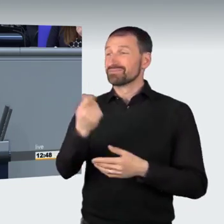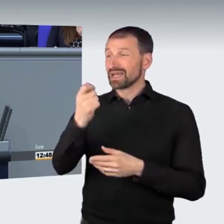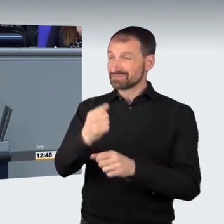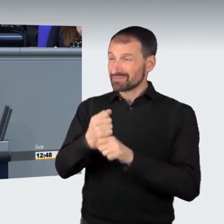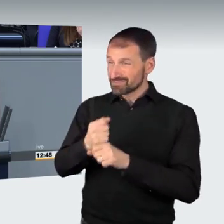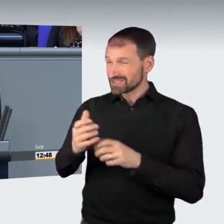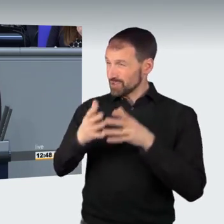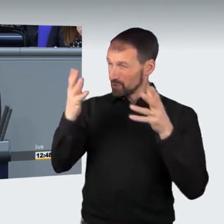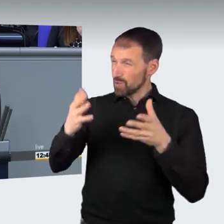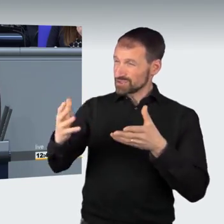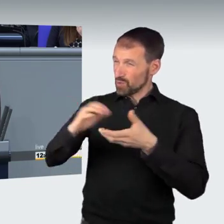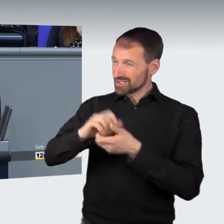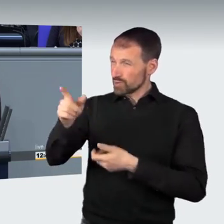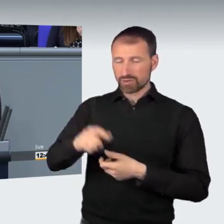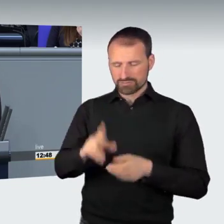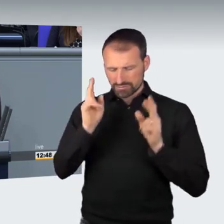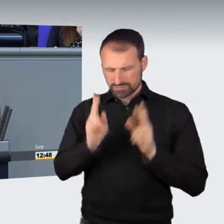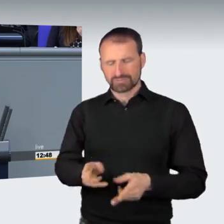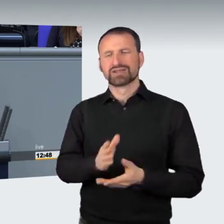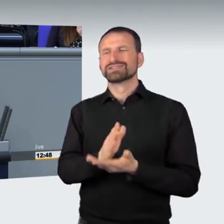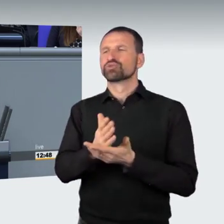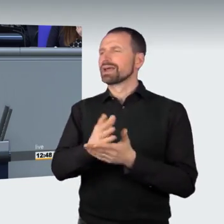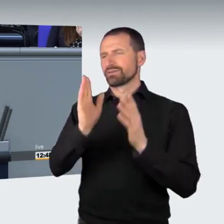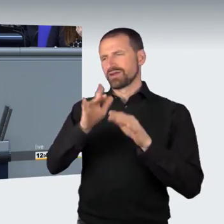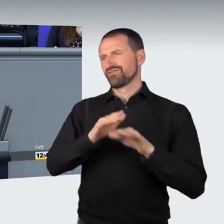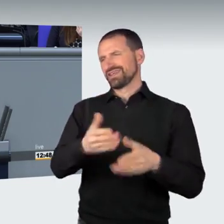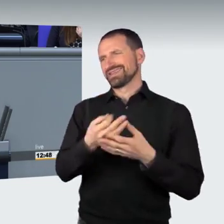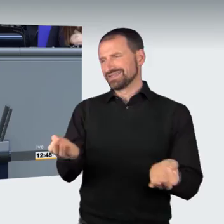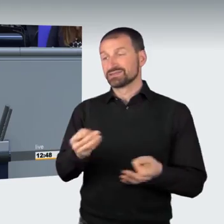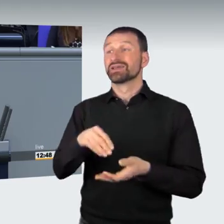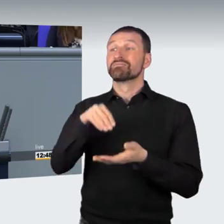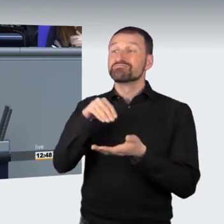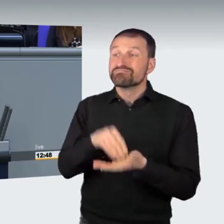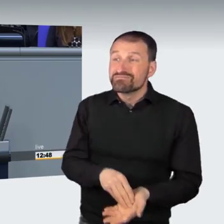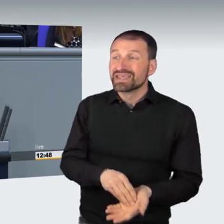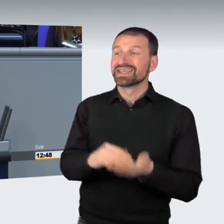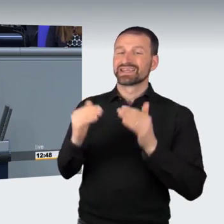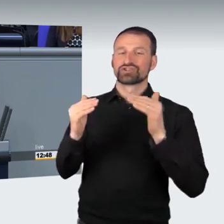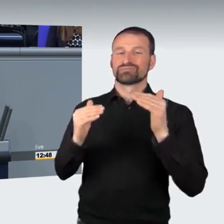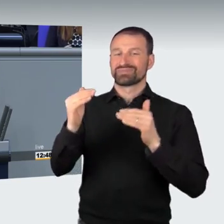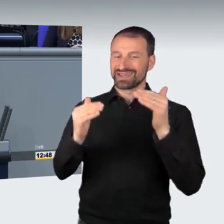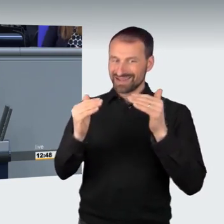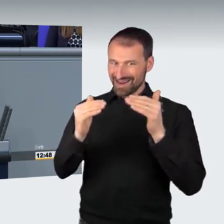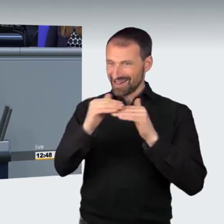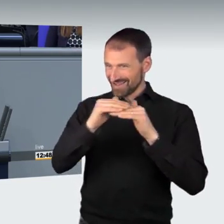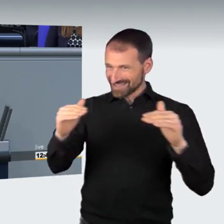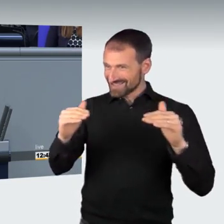weil der Mietspiegel in Wahrheit ein Mieterhöhungsspiegel ist, solange völlig überdimensionierte Mieten vor der Neuvermietung